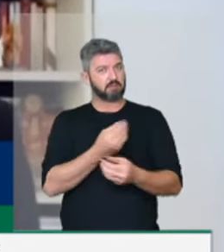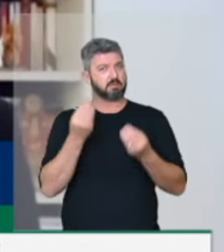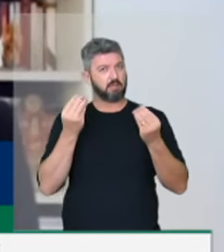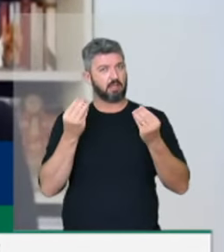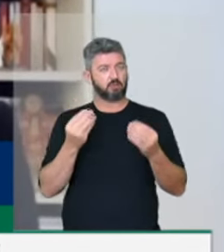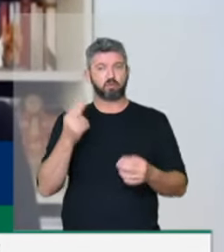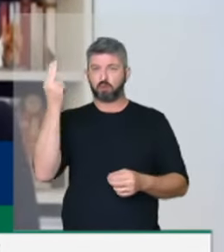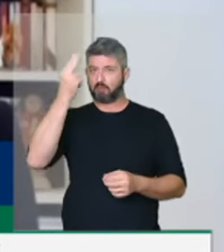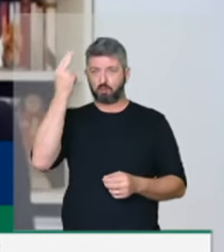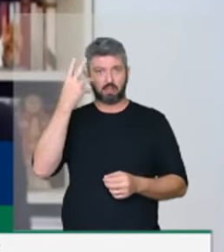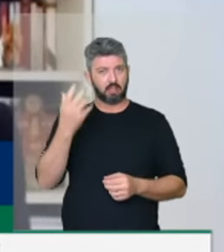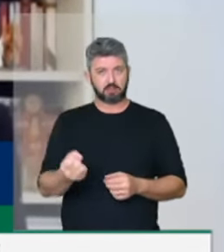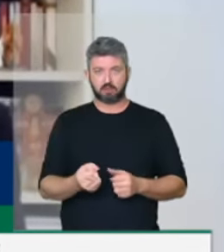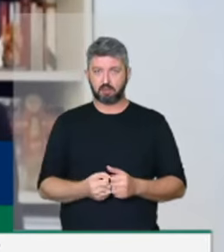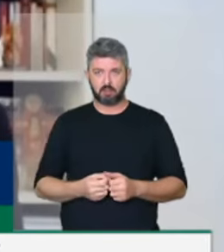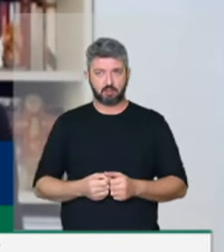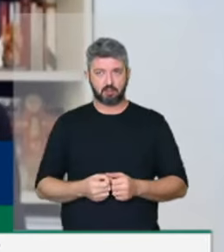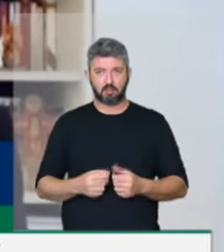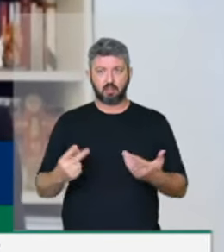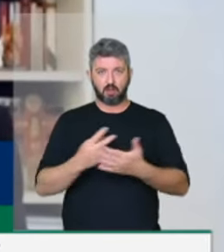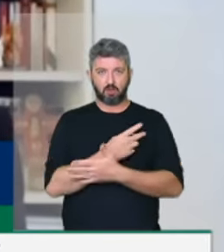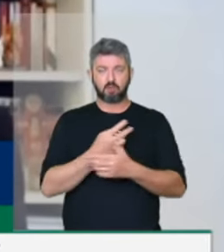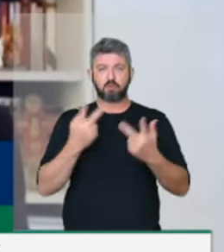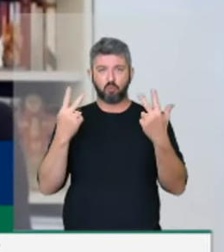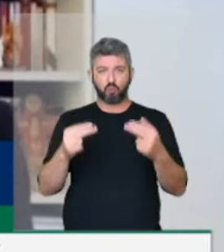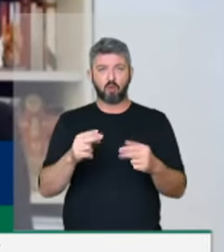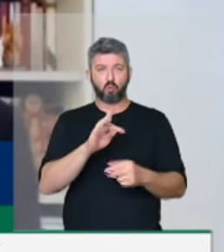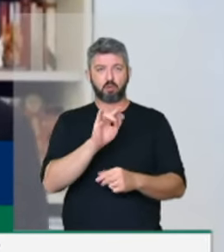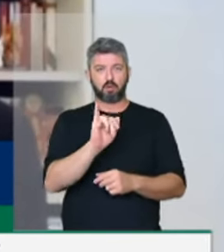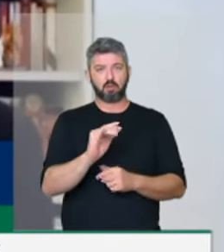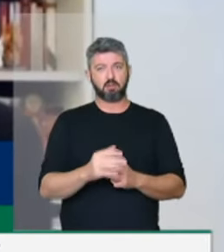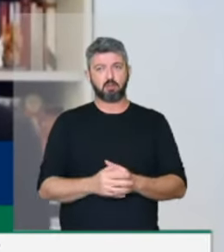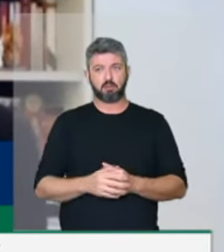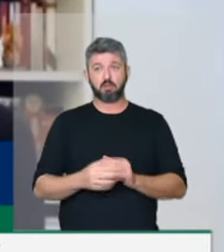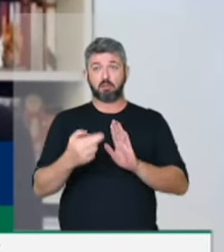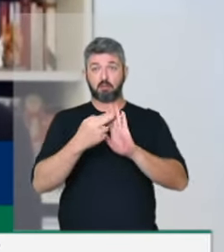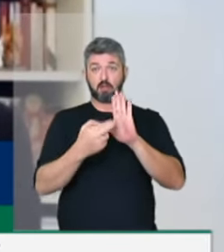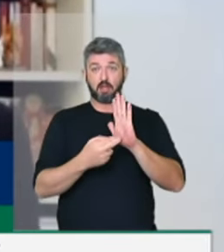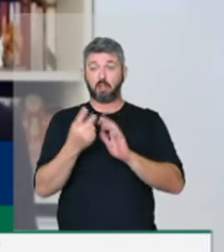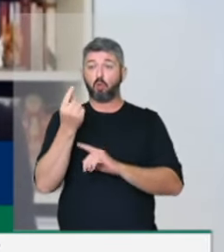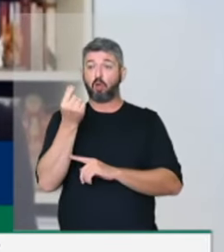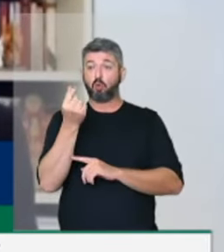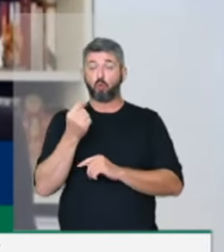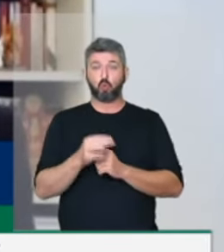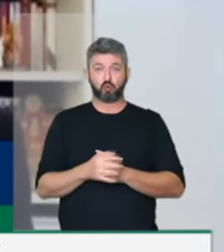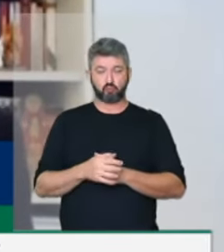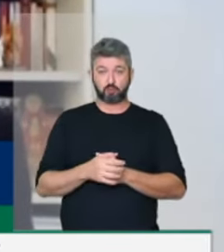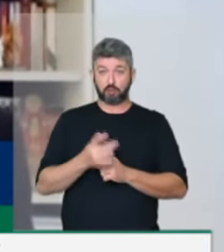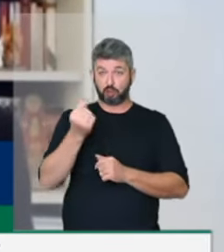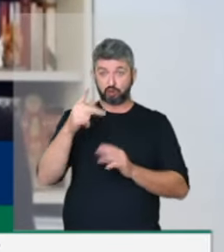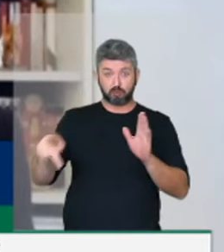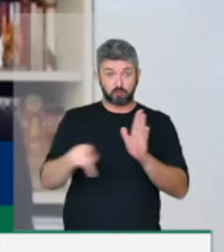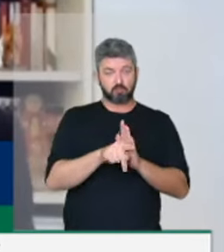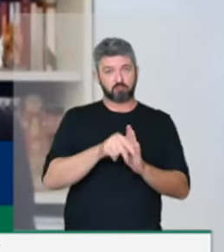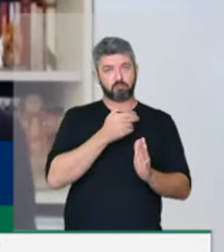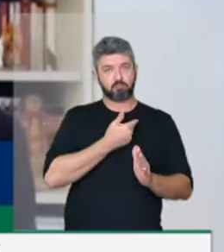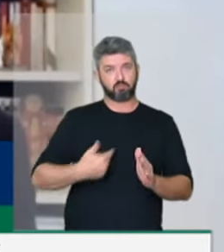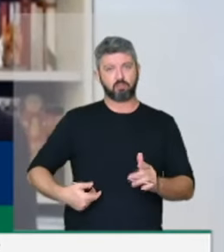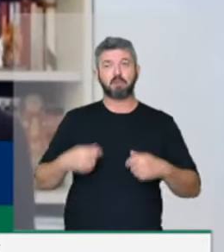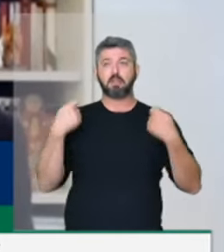ACONTECER NO ACESSO É UTI E A REGULAÇÃO DOS CUSTOS PORQUE SÃO RECURSOS PÚBLICOS QUE PRECISAM SER TRATADOS COM MUITO ZELO TAMBÉM. -- [PRESIDENTE]: COMO